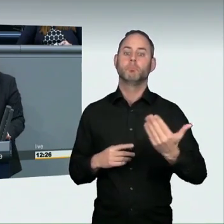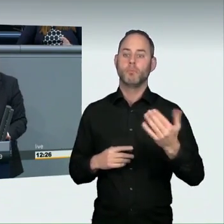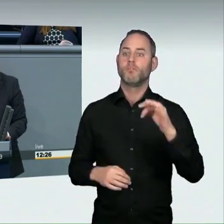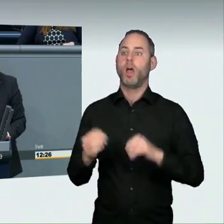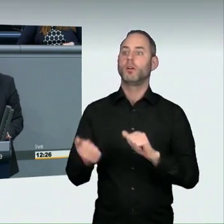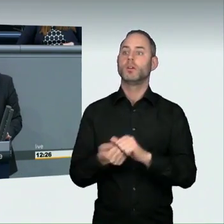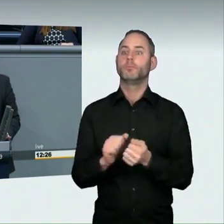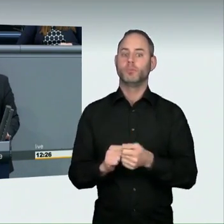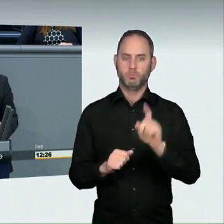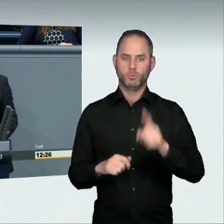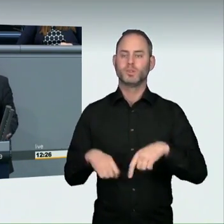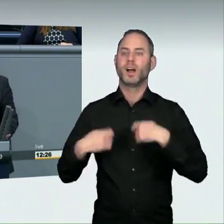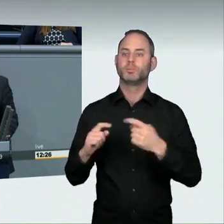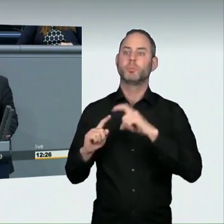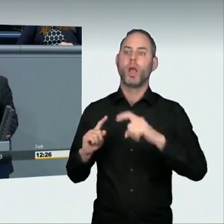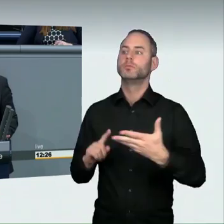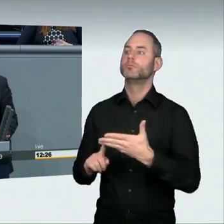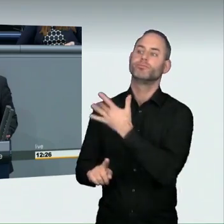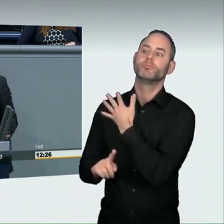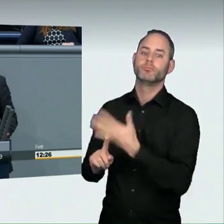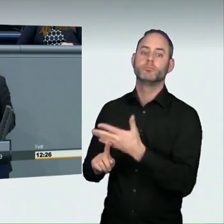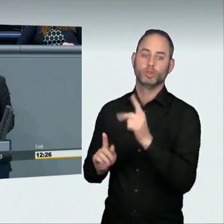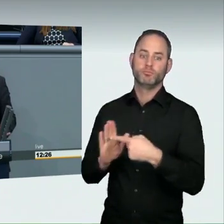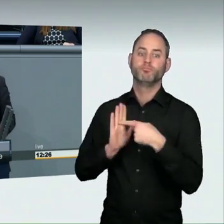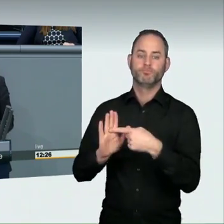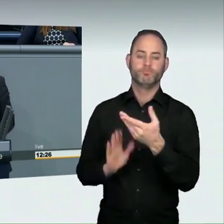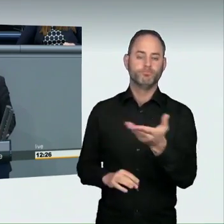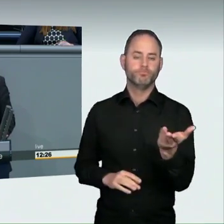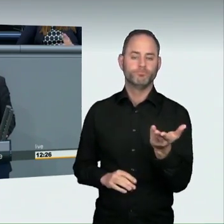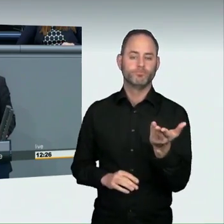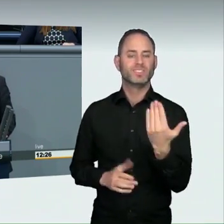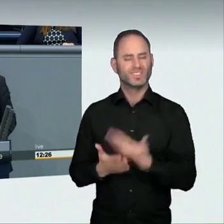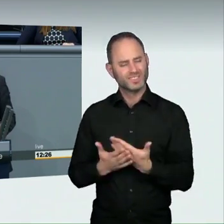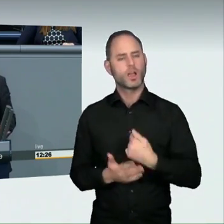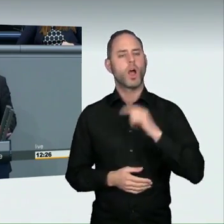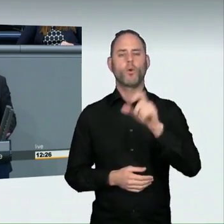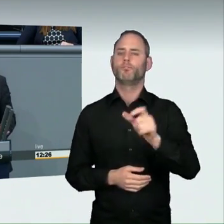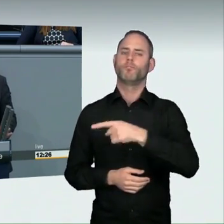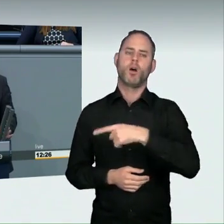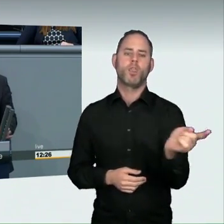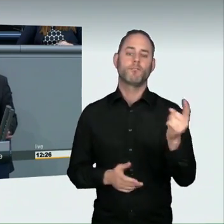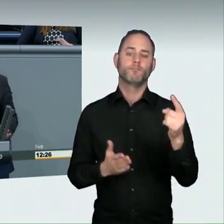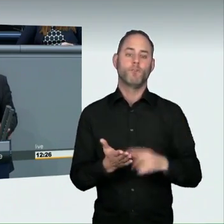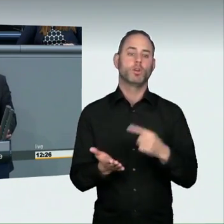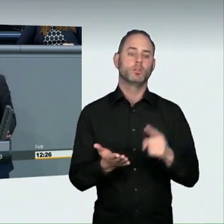dann wird einem vollkommen klar, dass die Wohnungsmärkte aus dem Ruder geraten sind. Das Mietrecht, wie wir es kennen,